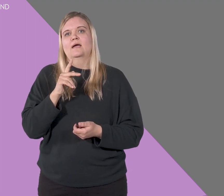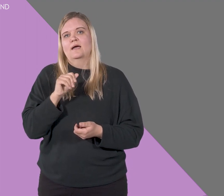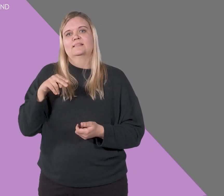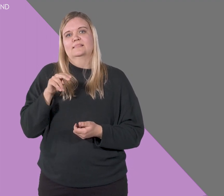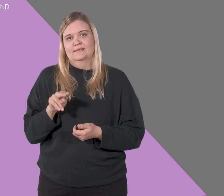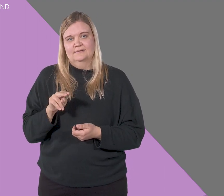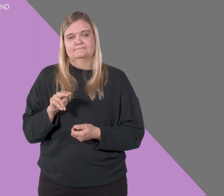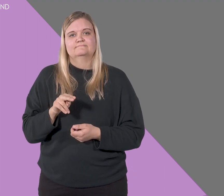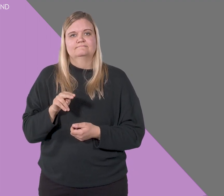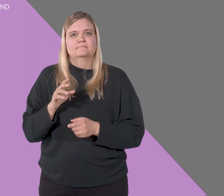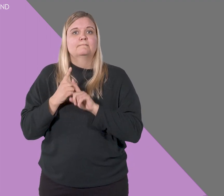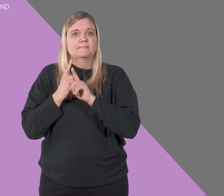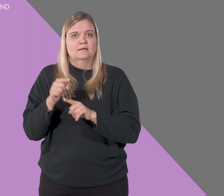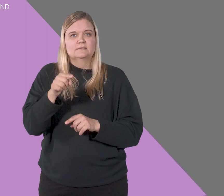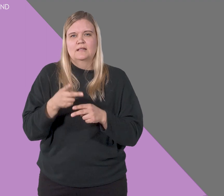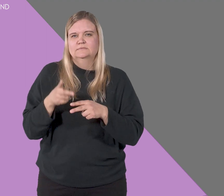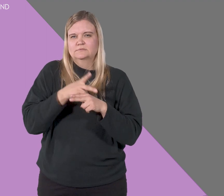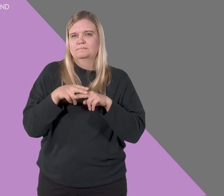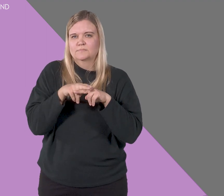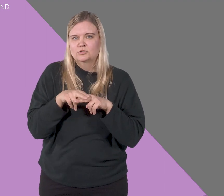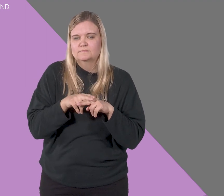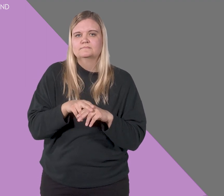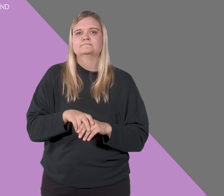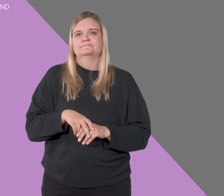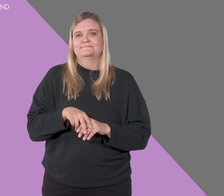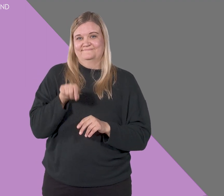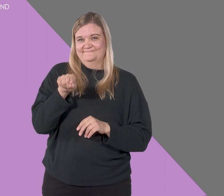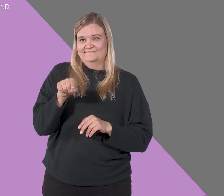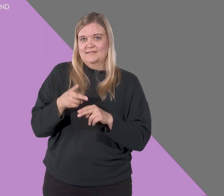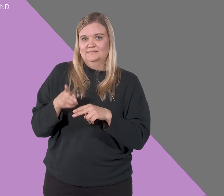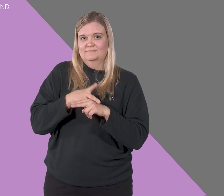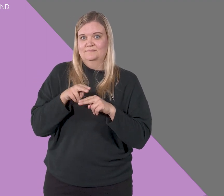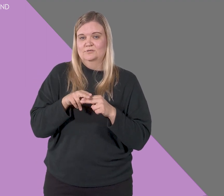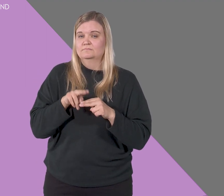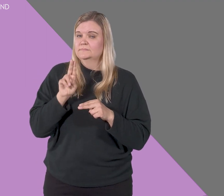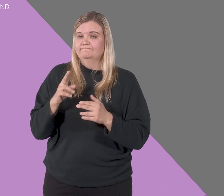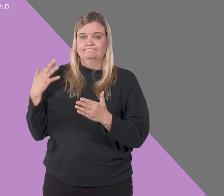deltog på lördag den 21 oktober på distans i den första extra generalförsamlingen -